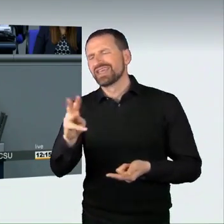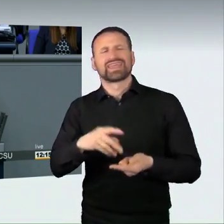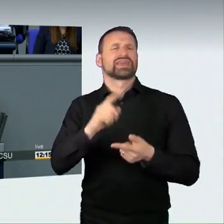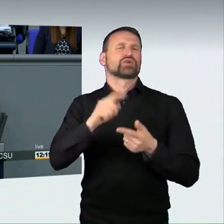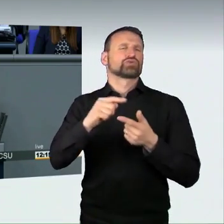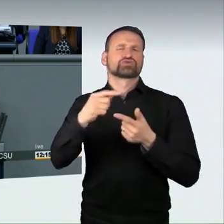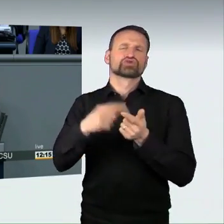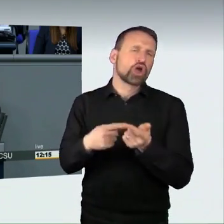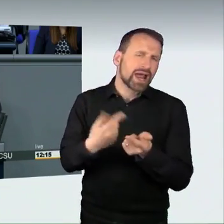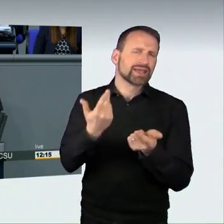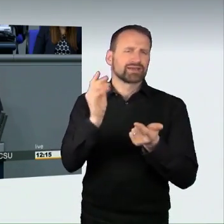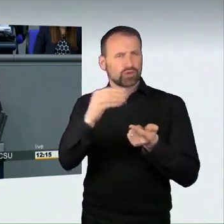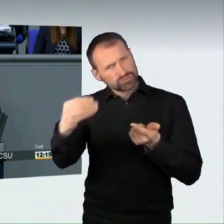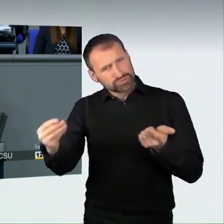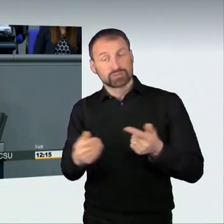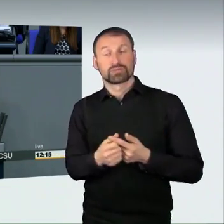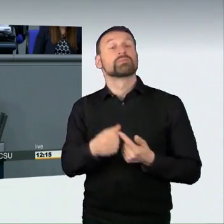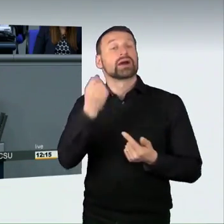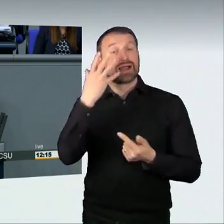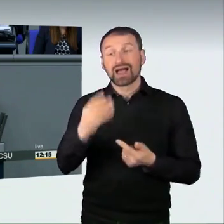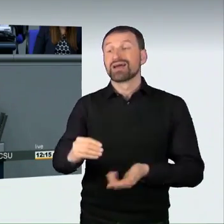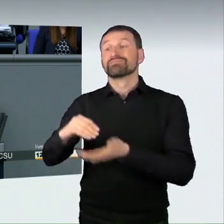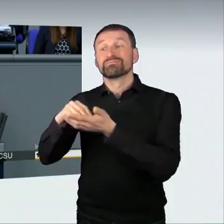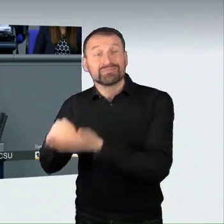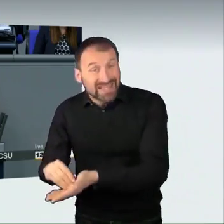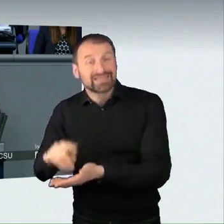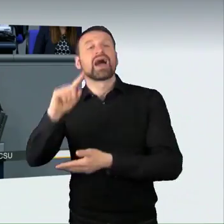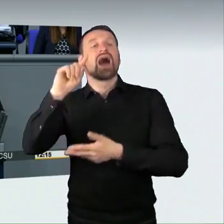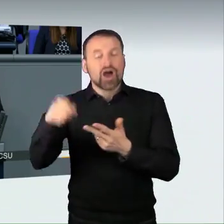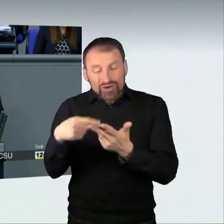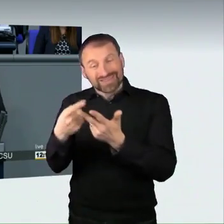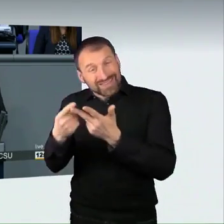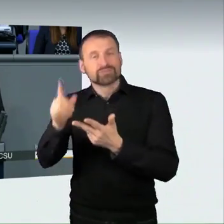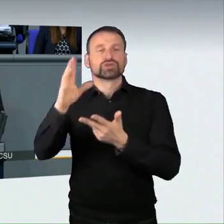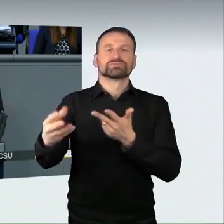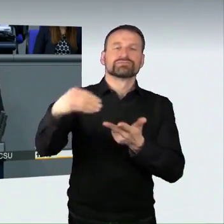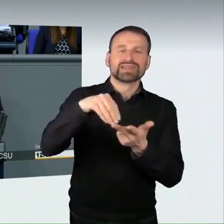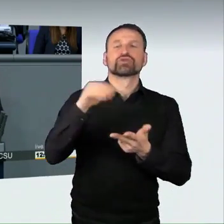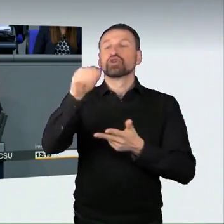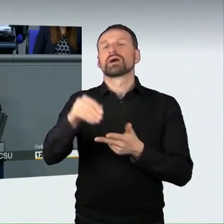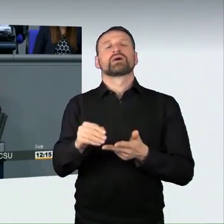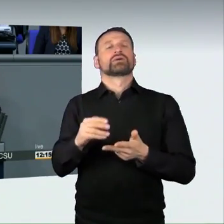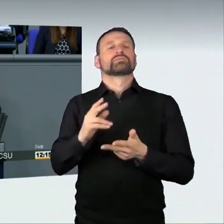Aber natürlich muss auch der Mieter seinen Anteil über die Modernisierungsmieterhöhung dazu beitragen. Wir wollen insbesondere